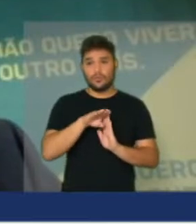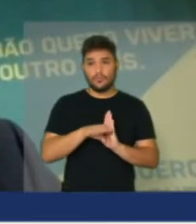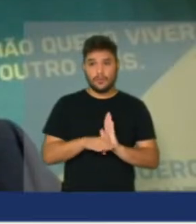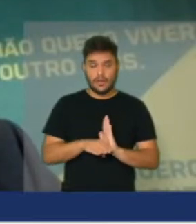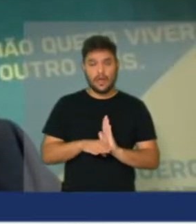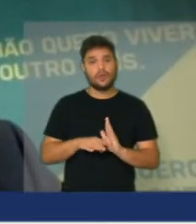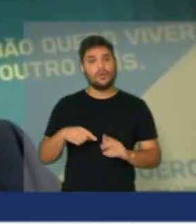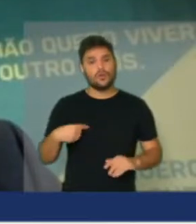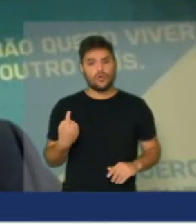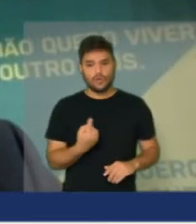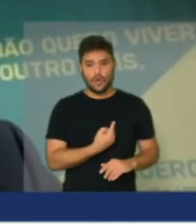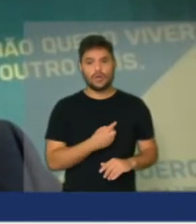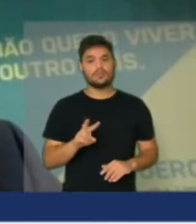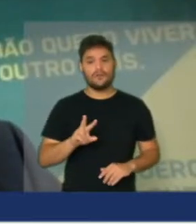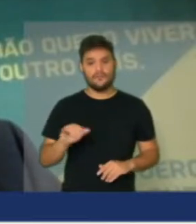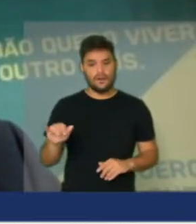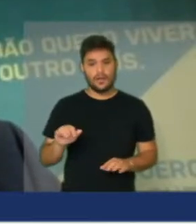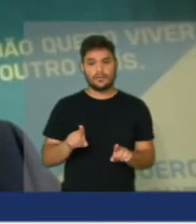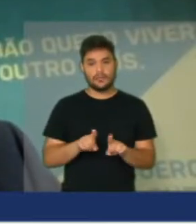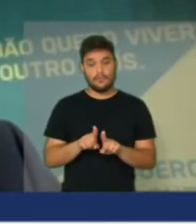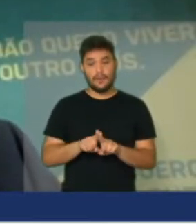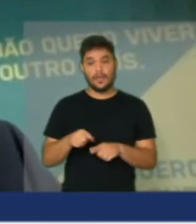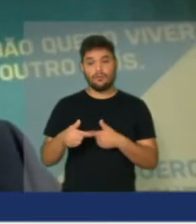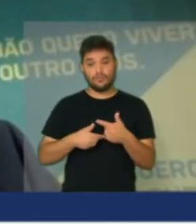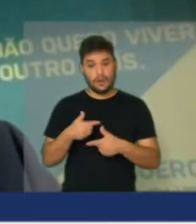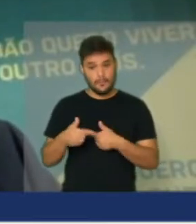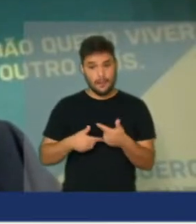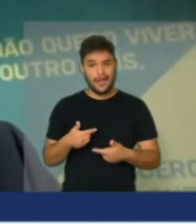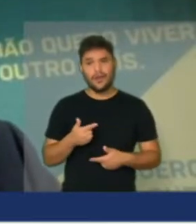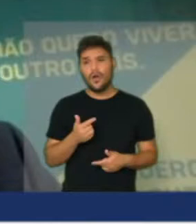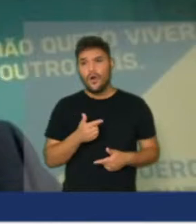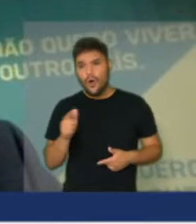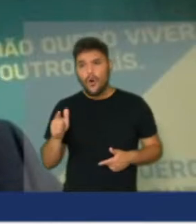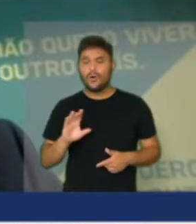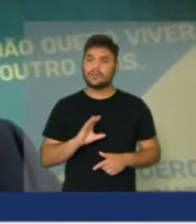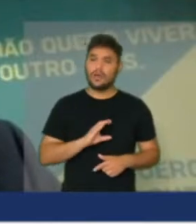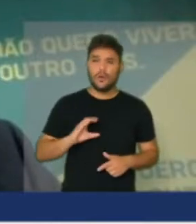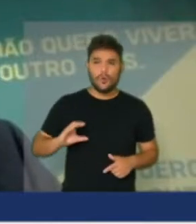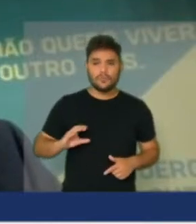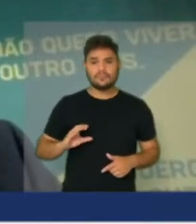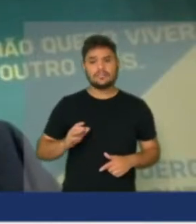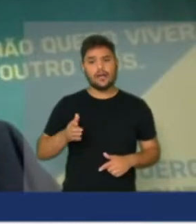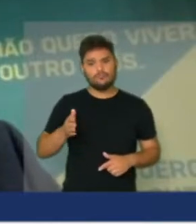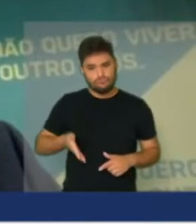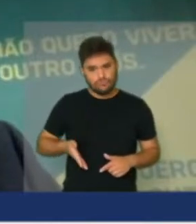INÓCUO, UMA VEZ QUE OUTRAS COMISSÕES JÁ ESTÃO COM AS CONVOCAÇÕES APROVADAS E JÁ COM DATA MARCADA PARA O COMPARECIMENTO DO MINISTRO PARA TRATAR DESSE EXATO MESMO